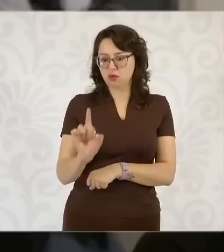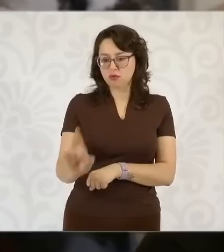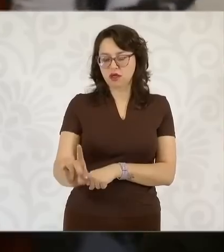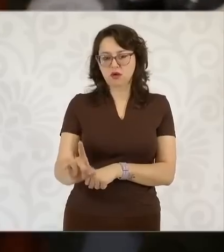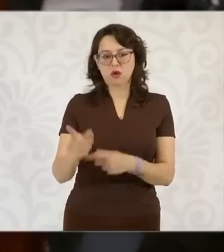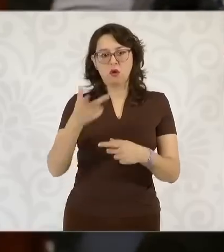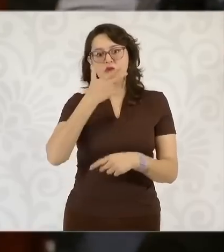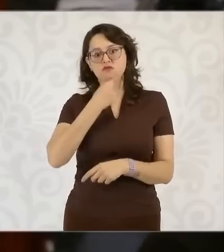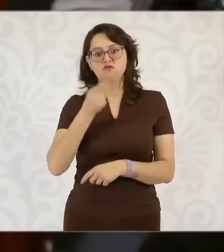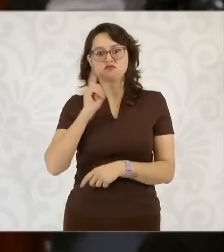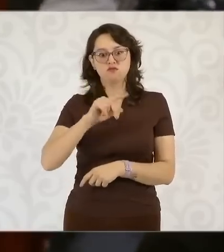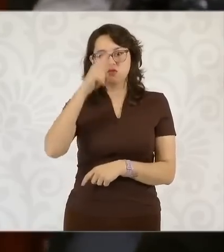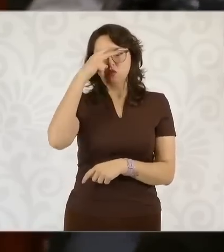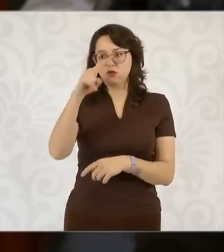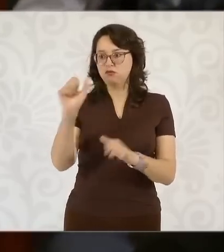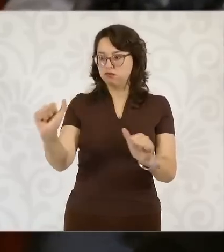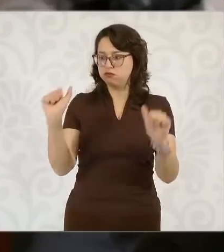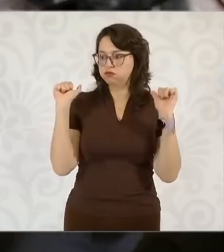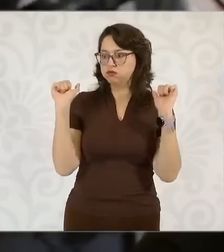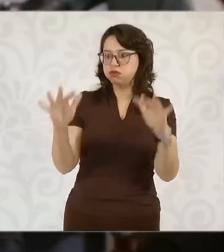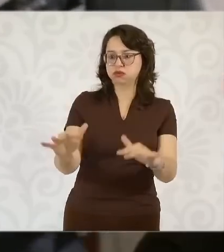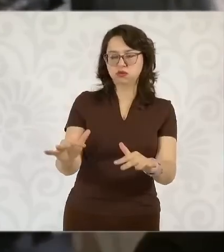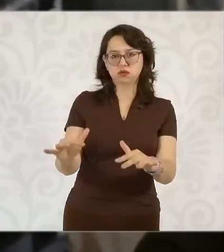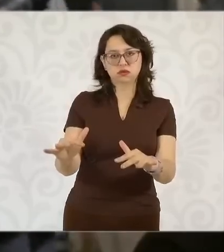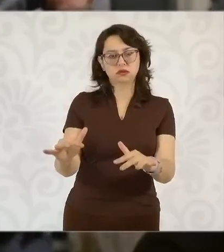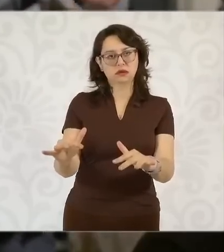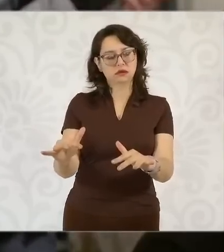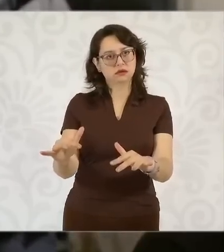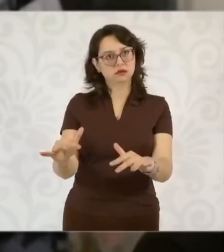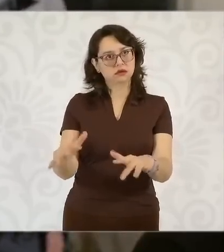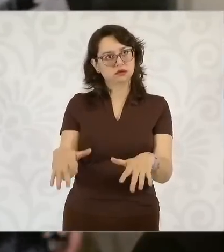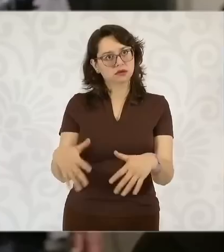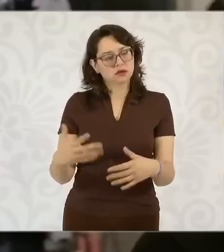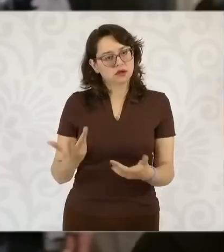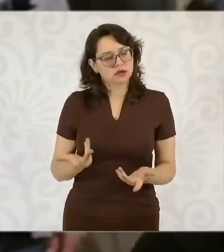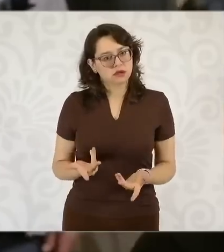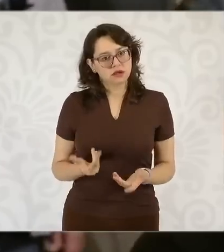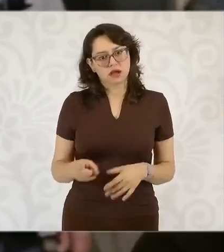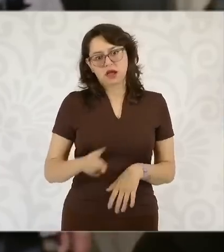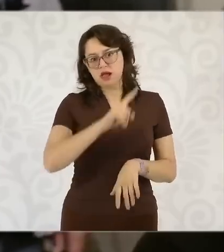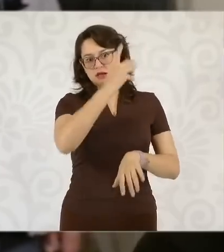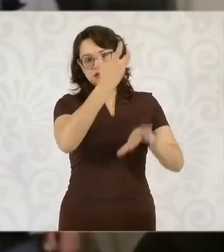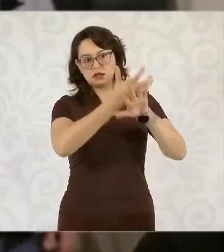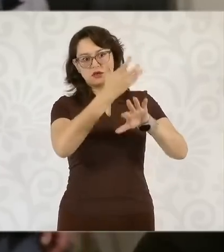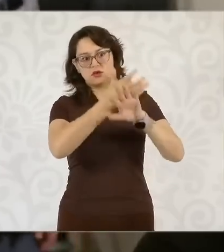sería la convocatoria de Los Paisanos que viven en Estados Unidos ellos quieren ayudar señora